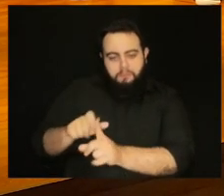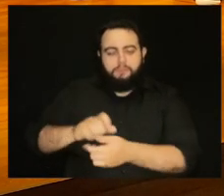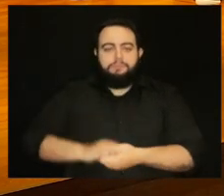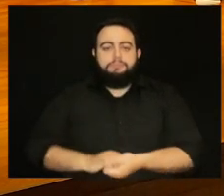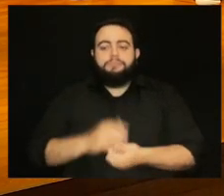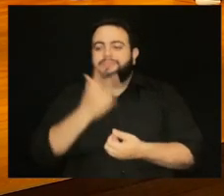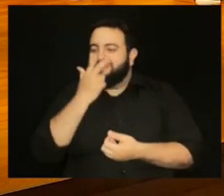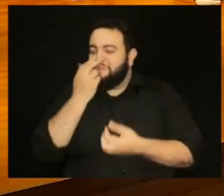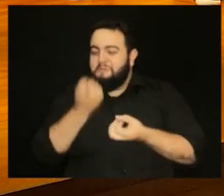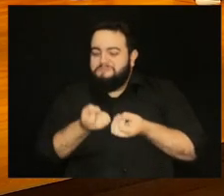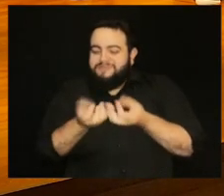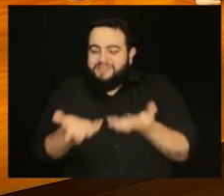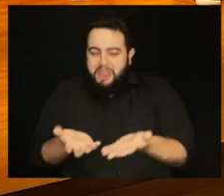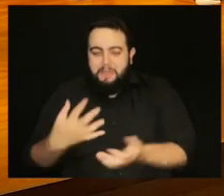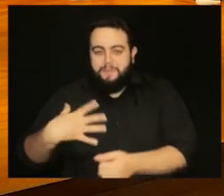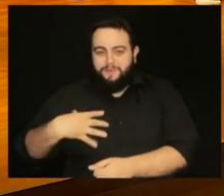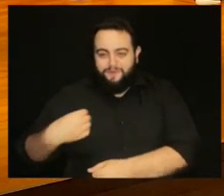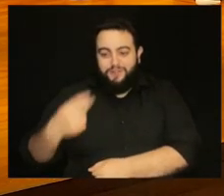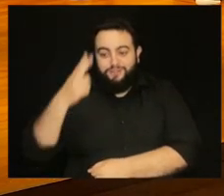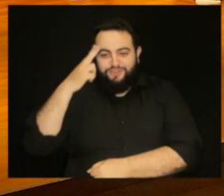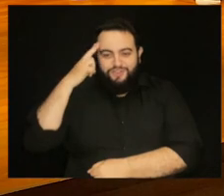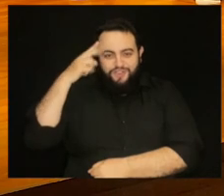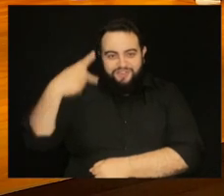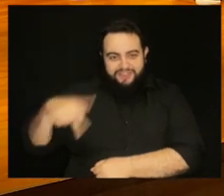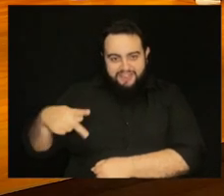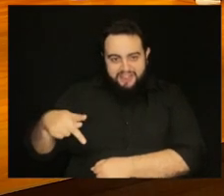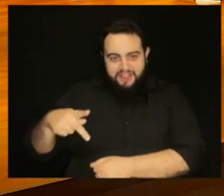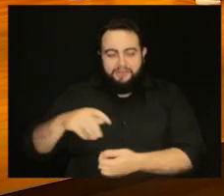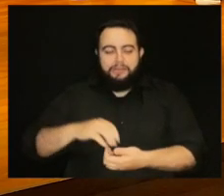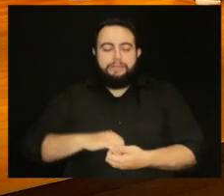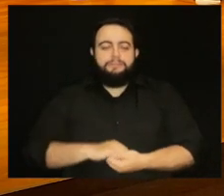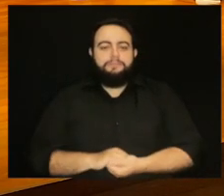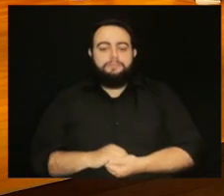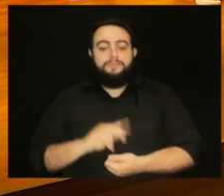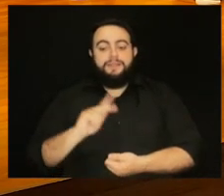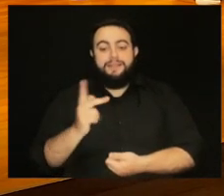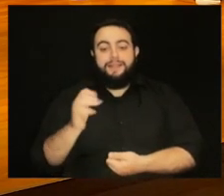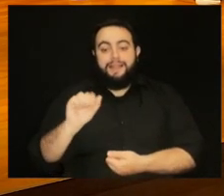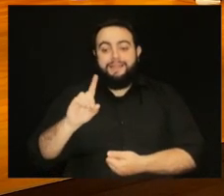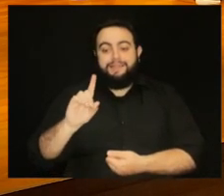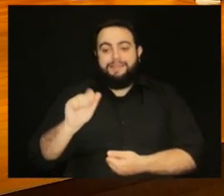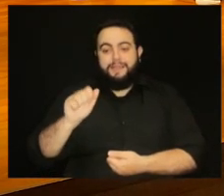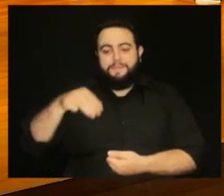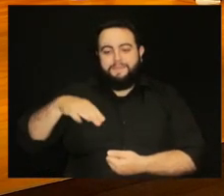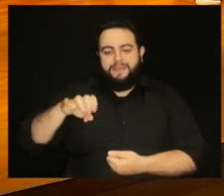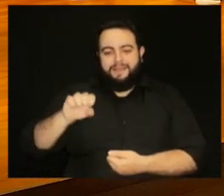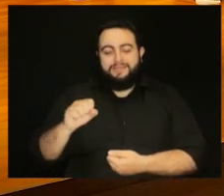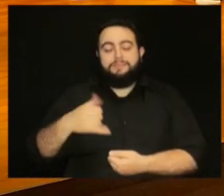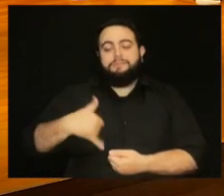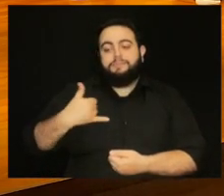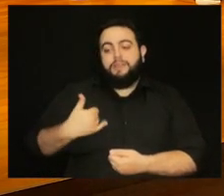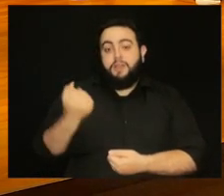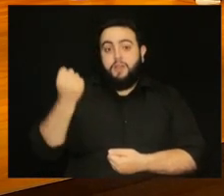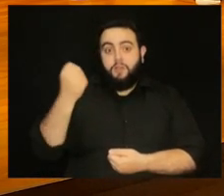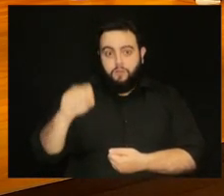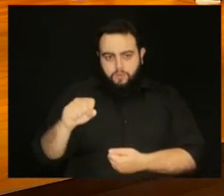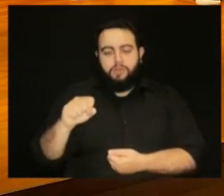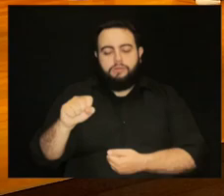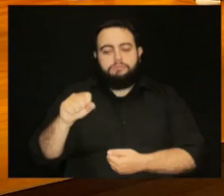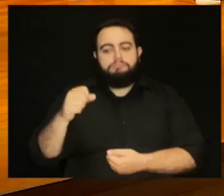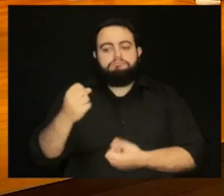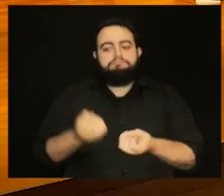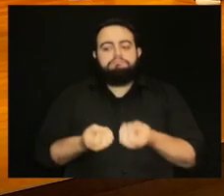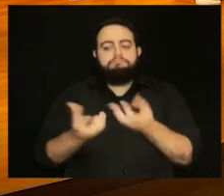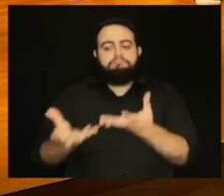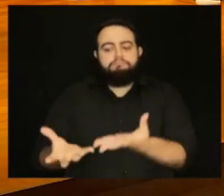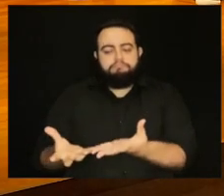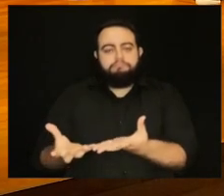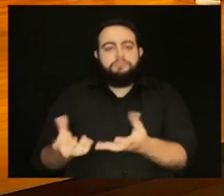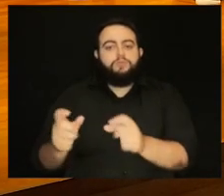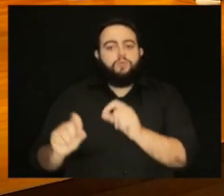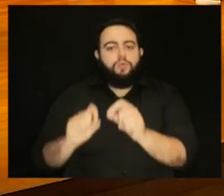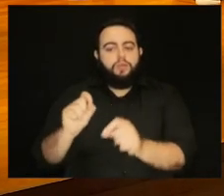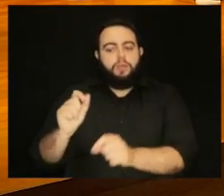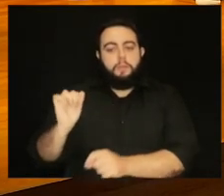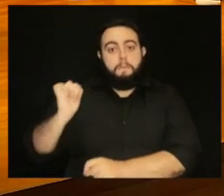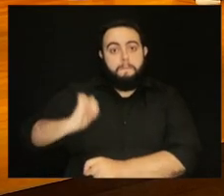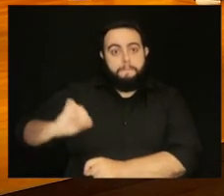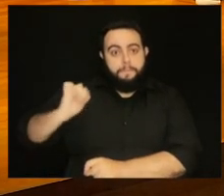conseguido realizar. O Radamés com 8 anos de idade portanto em 1914 ele ganha uma bolsa para estudar